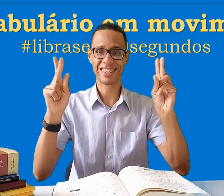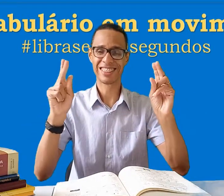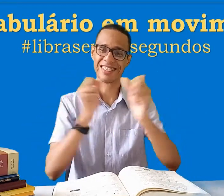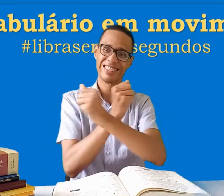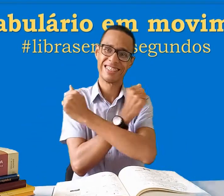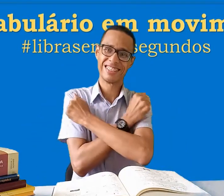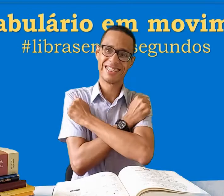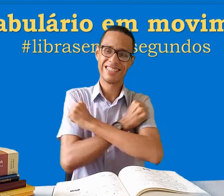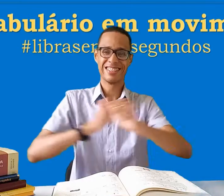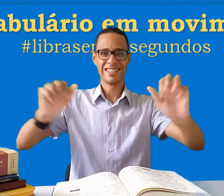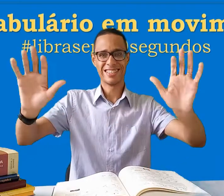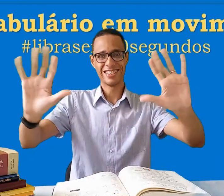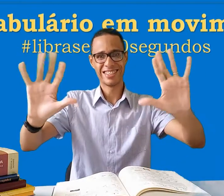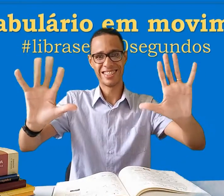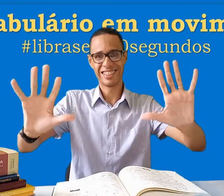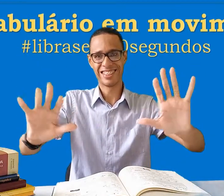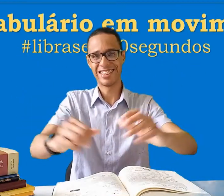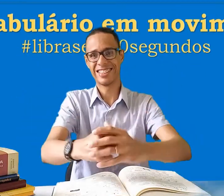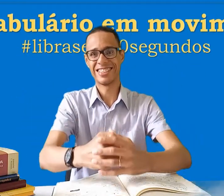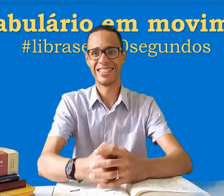Grande abraço!